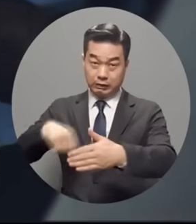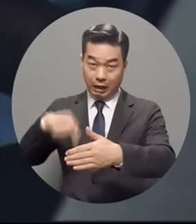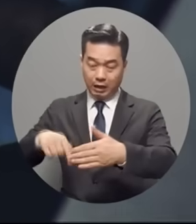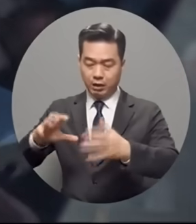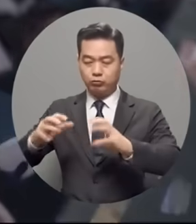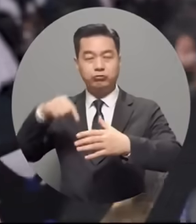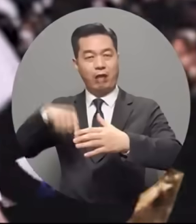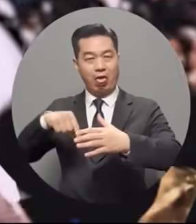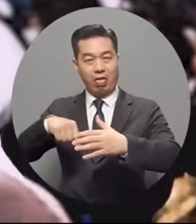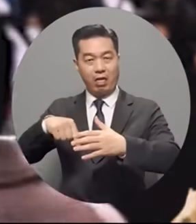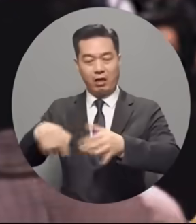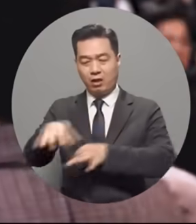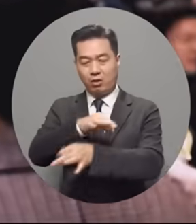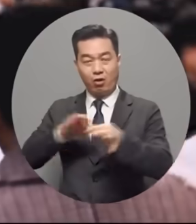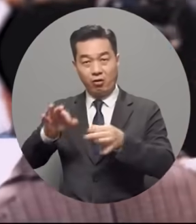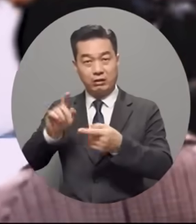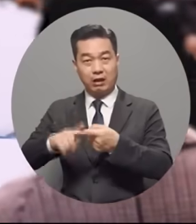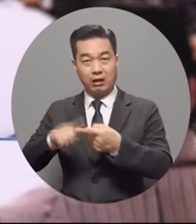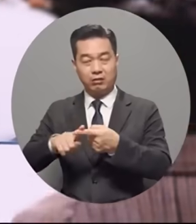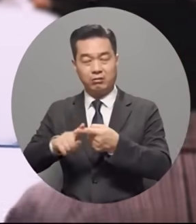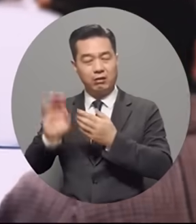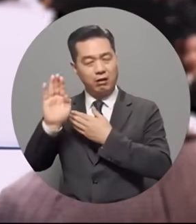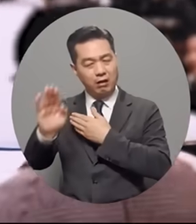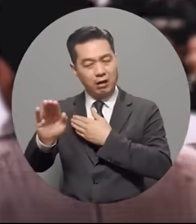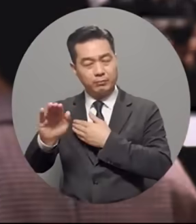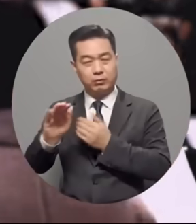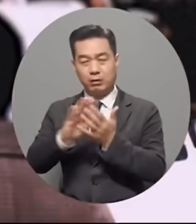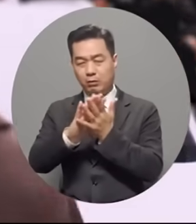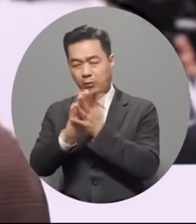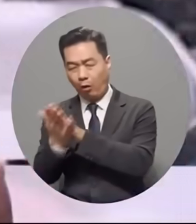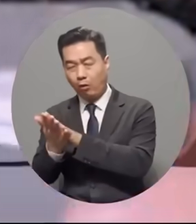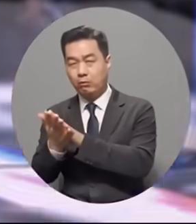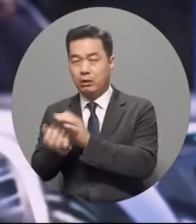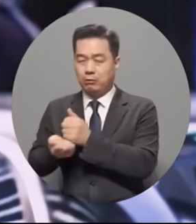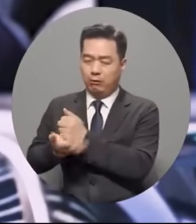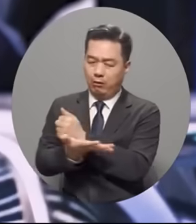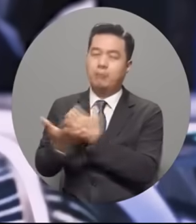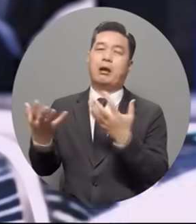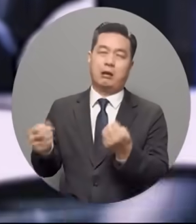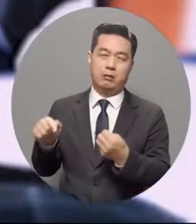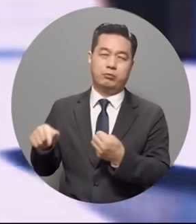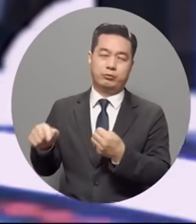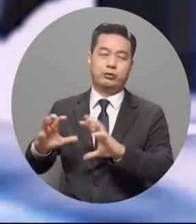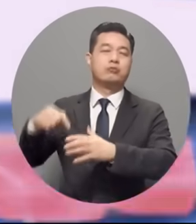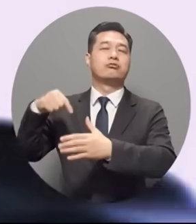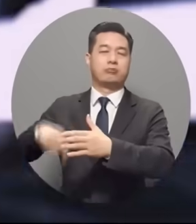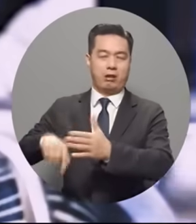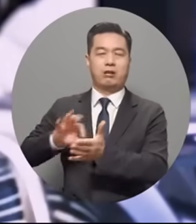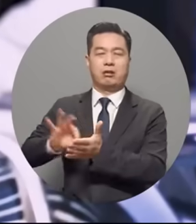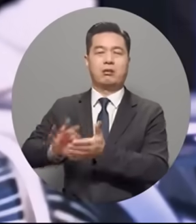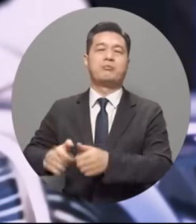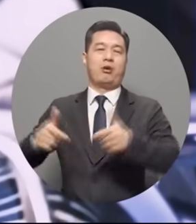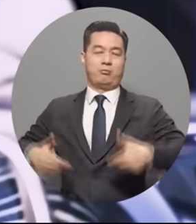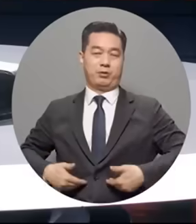(기자) 부진의 늪에 빠진 내수가 올해 경기 회복의 최대 변수가 될 것으로 보입니다. MBC 뉴스 박진준입니다.